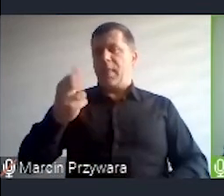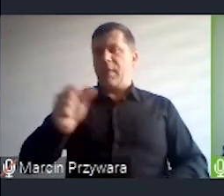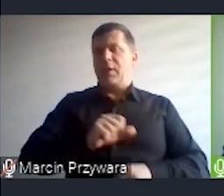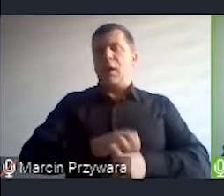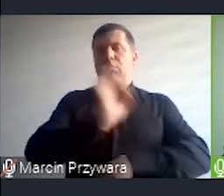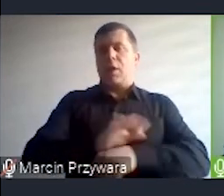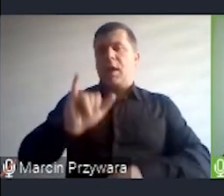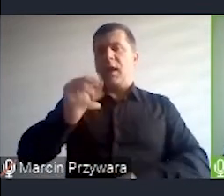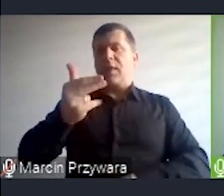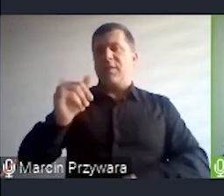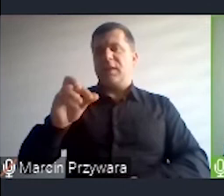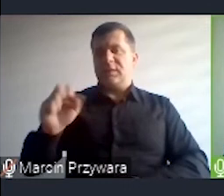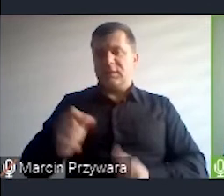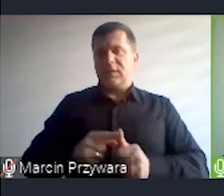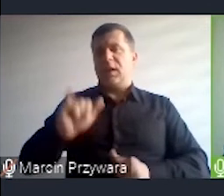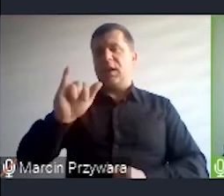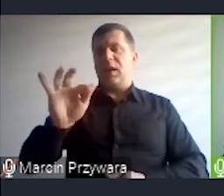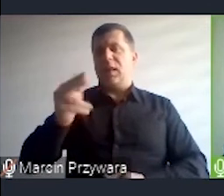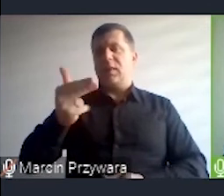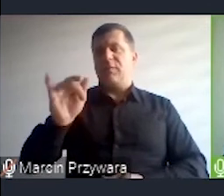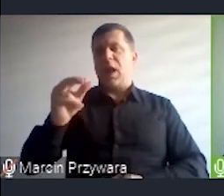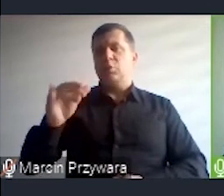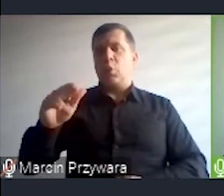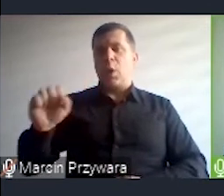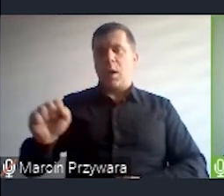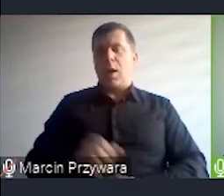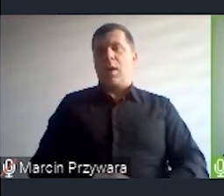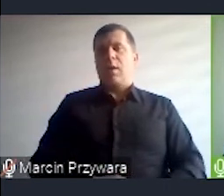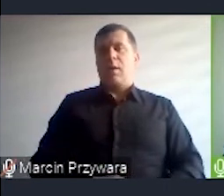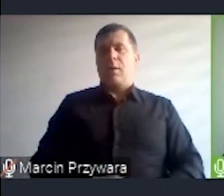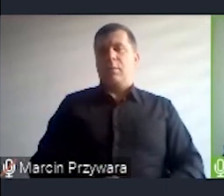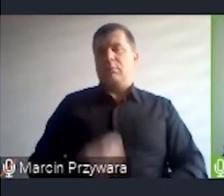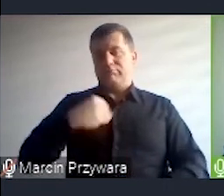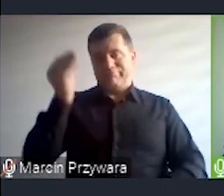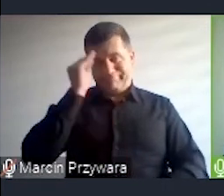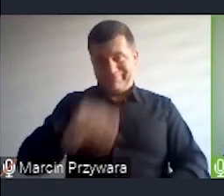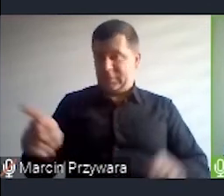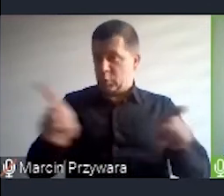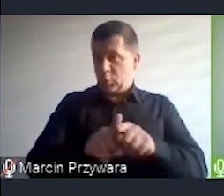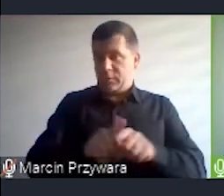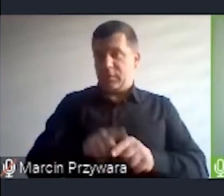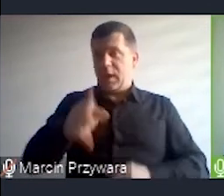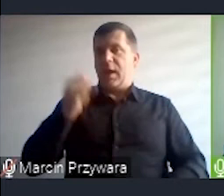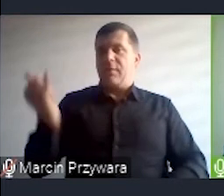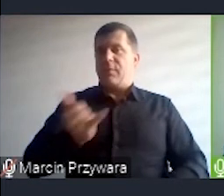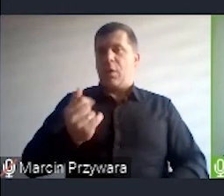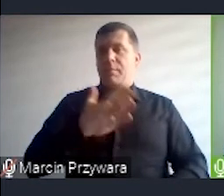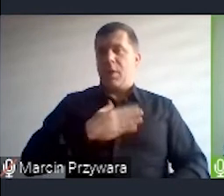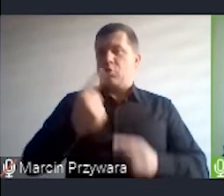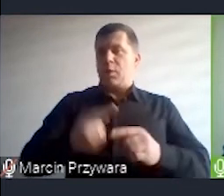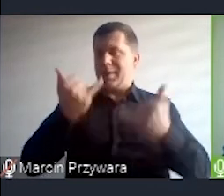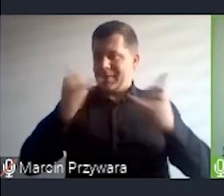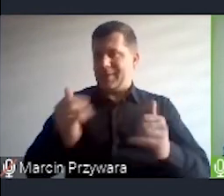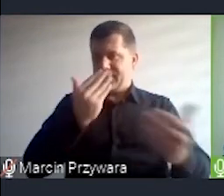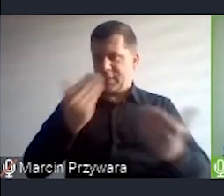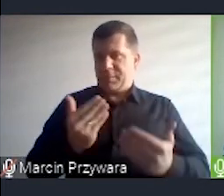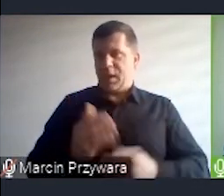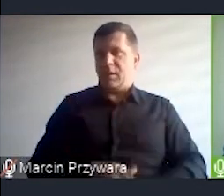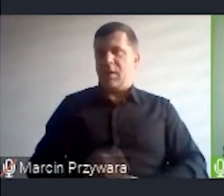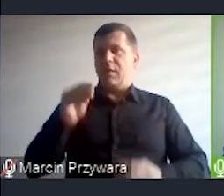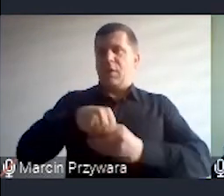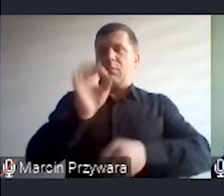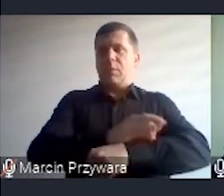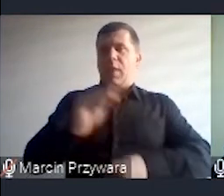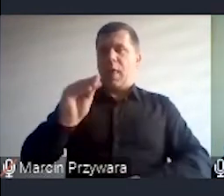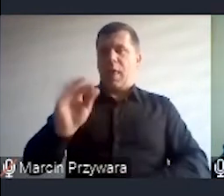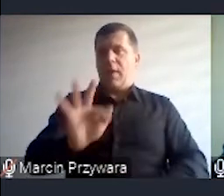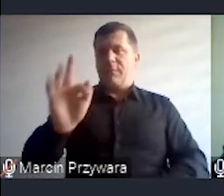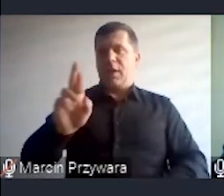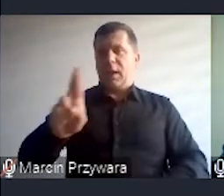infrastrukturalnych i w związku z tym zaznaczam również, że ta trwałość ma trochę inny wymiar w projektach FRR.